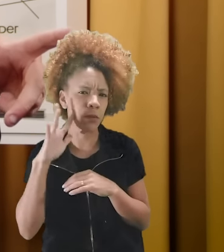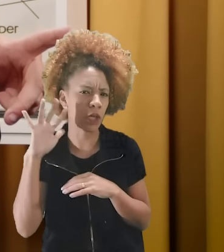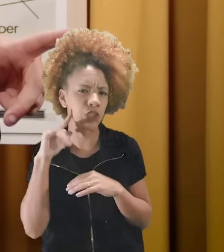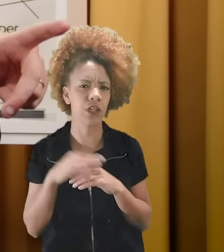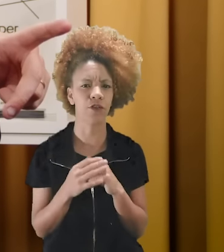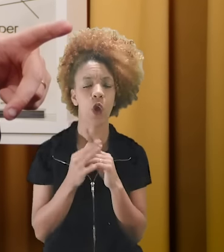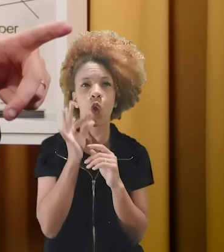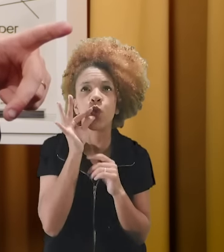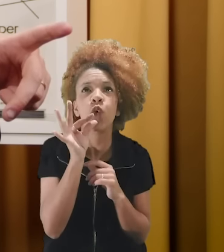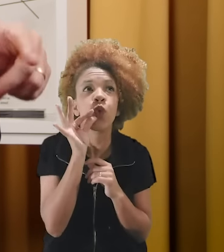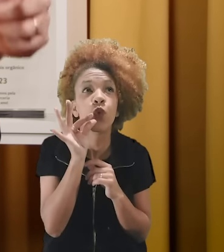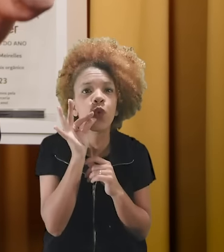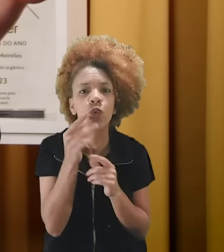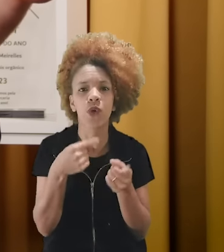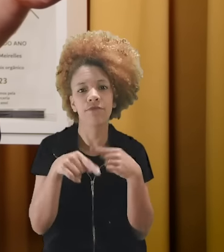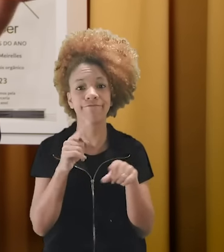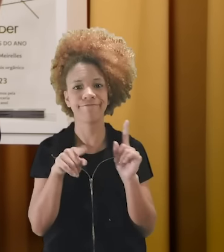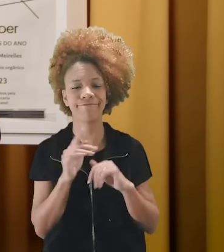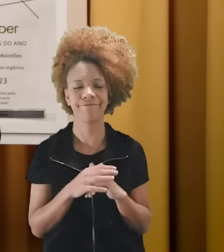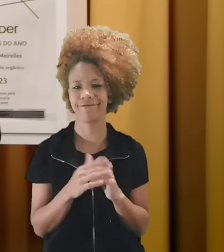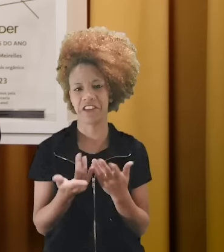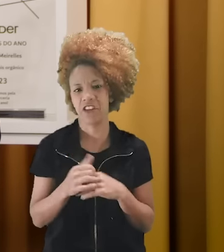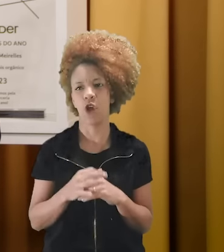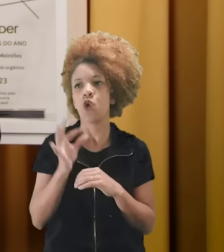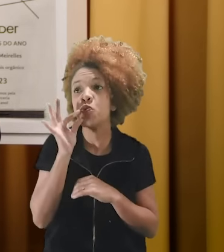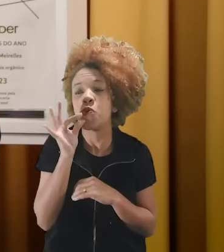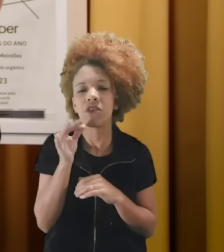que assoprando fita um negócio ia [ __ ] eu i falar cara assoprei fita não vai pra frente isso